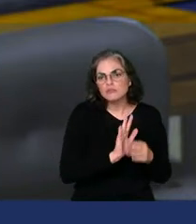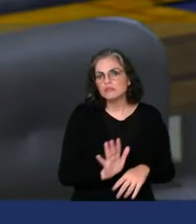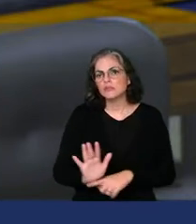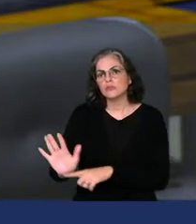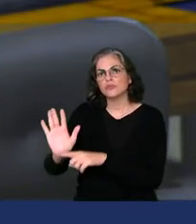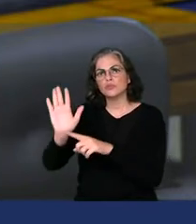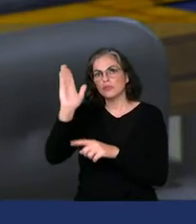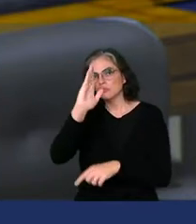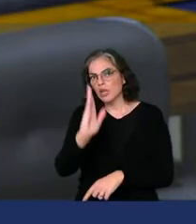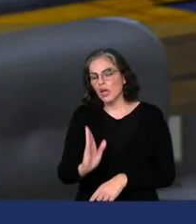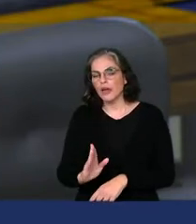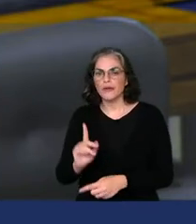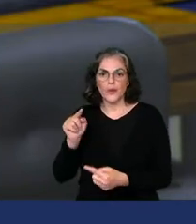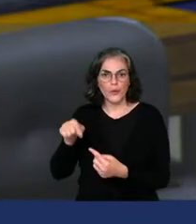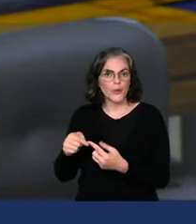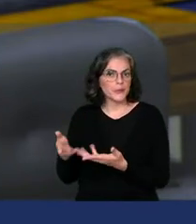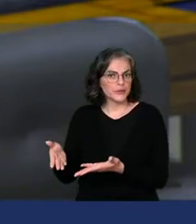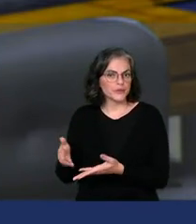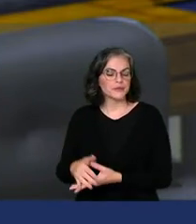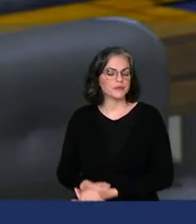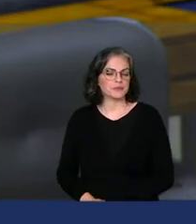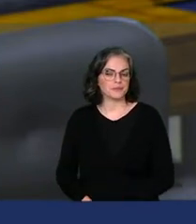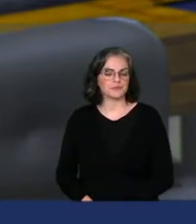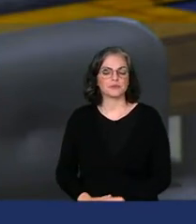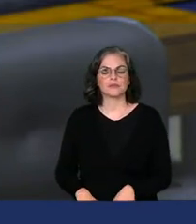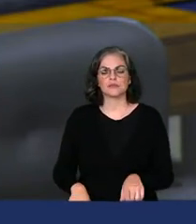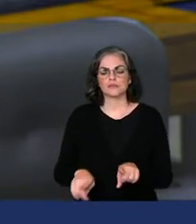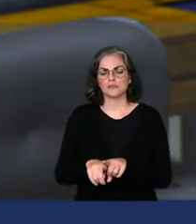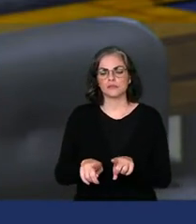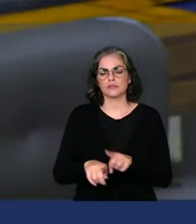É SUA DESTINAÇÃO E TAMBÉM A LEI ALDIR BLANC QUE